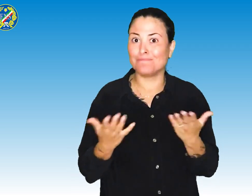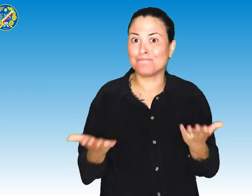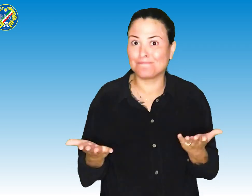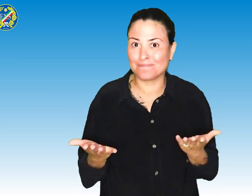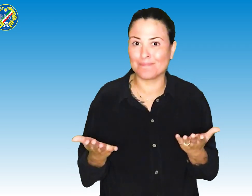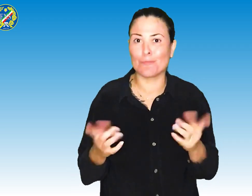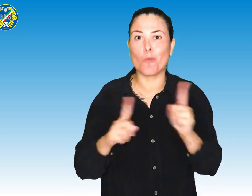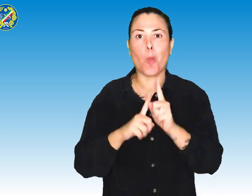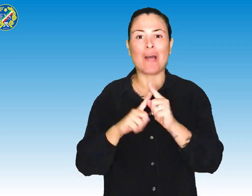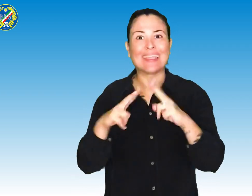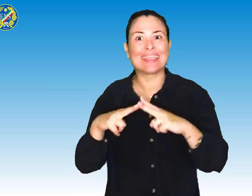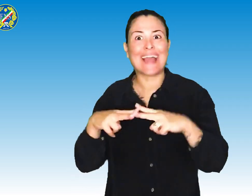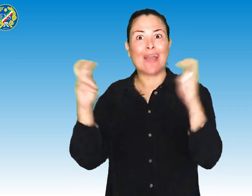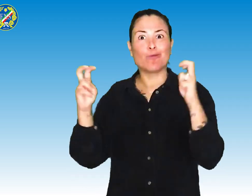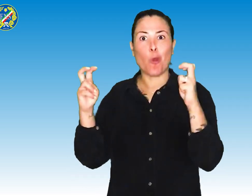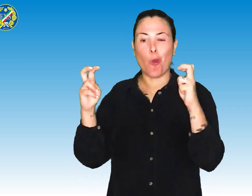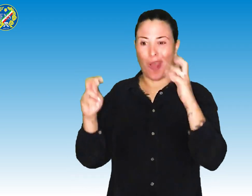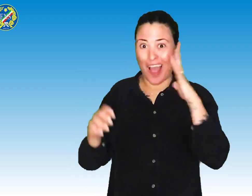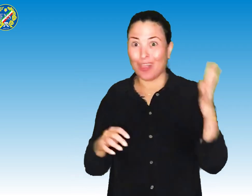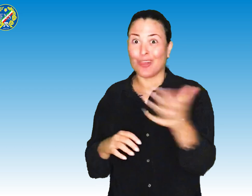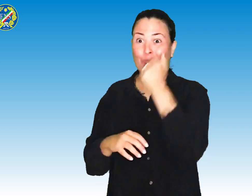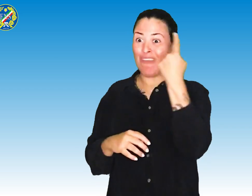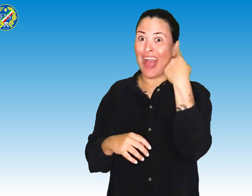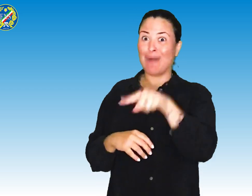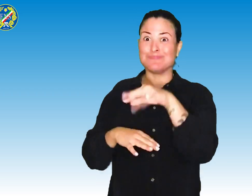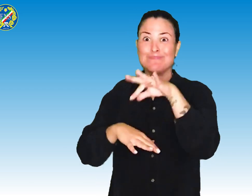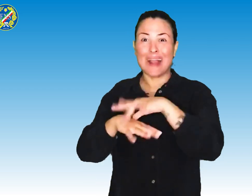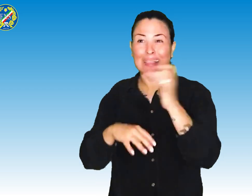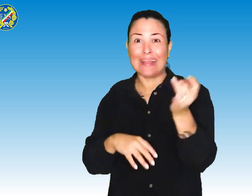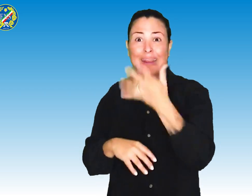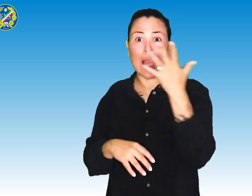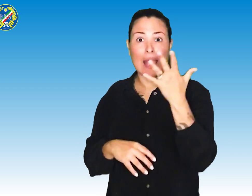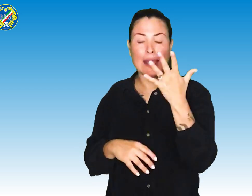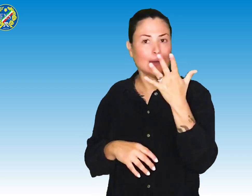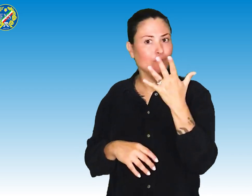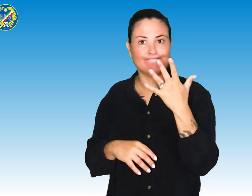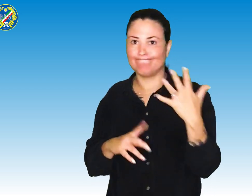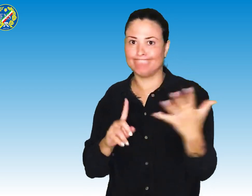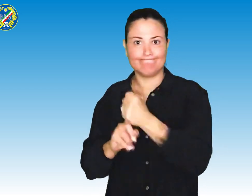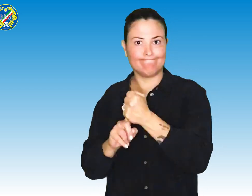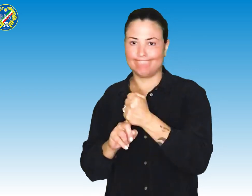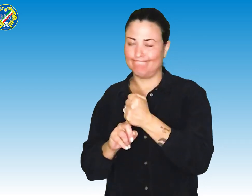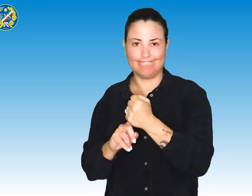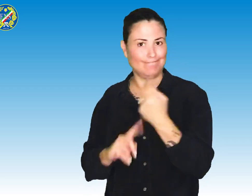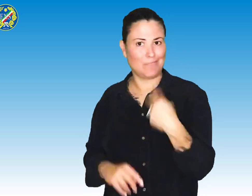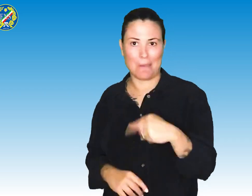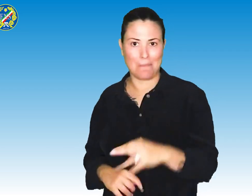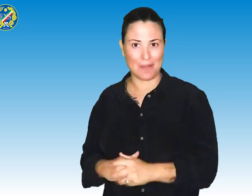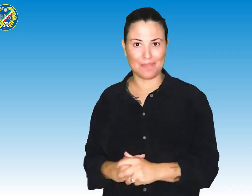la difficoltà ad ottenere una diagnosi appropriata e tempestiva;